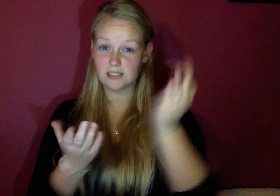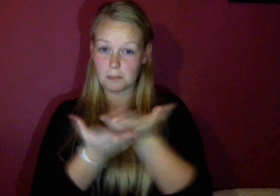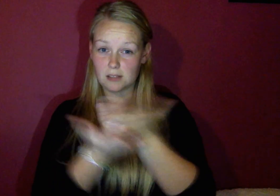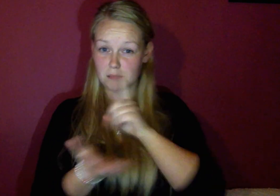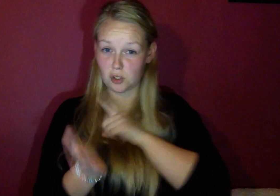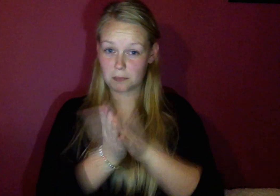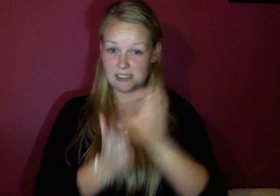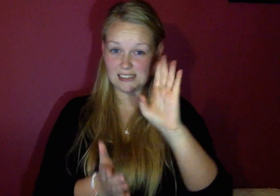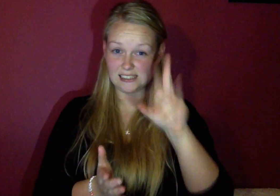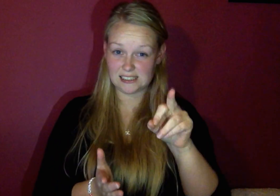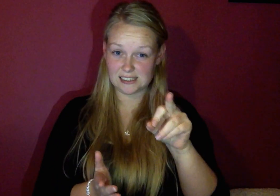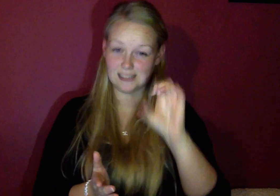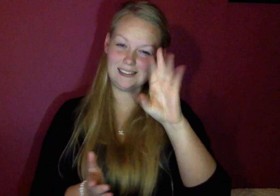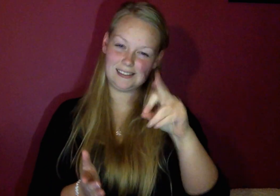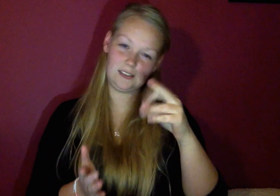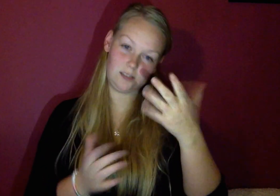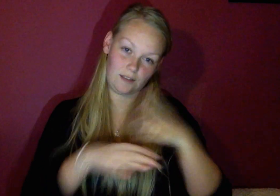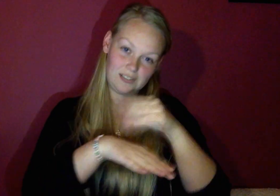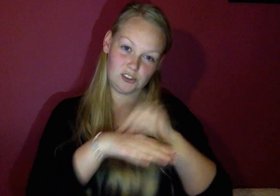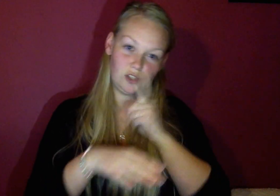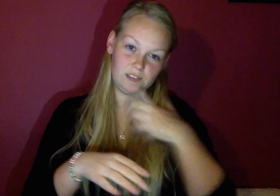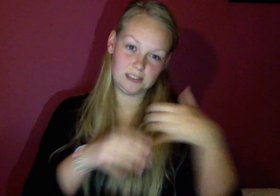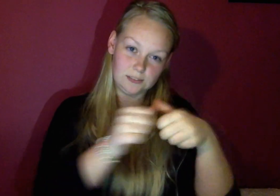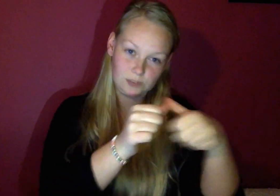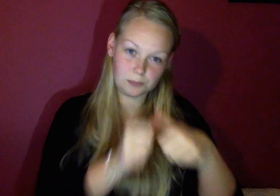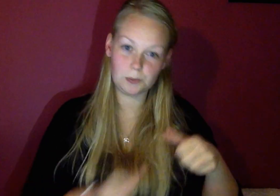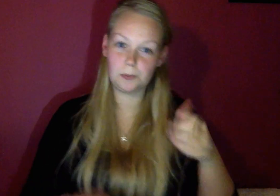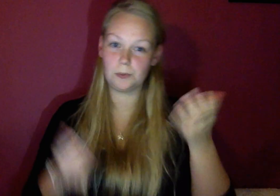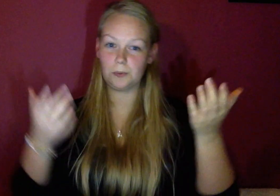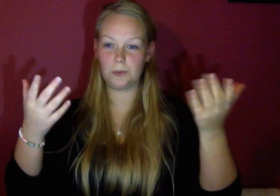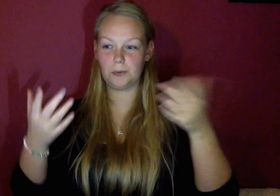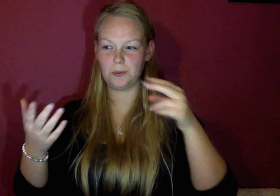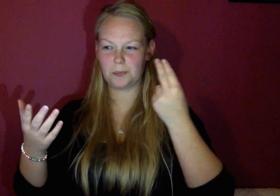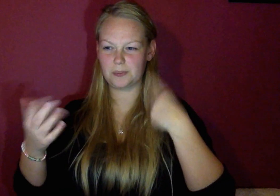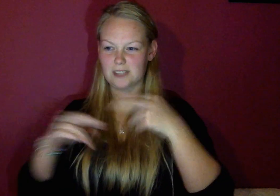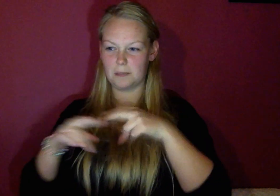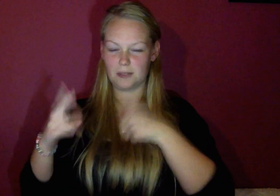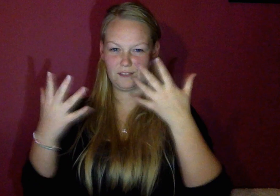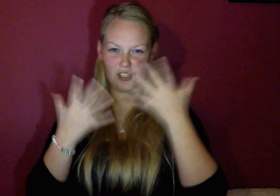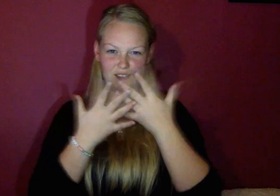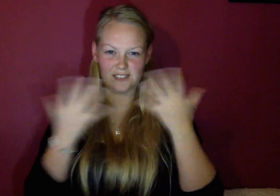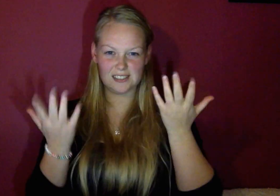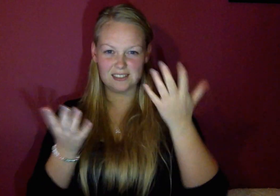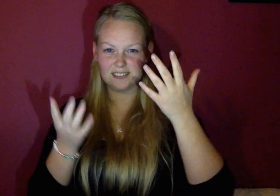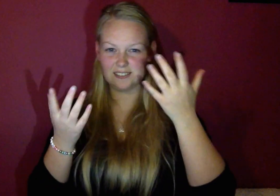HRF samarbetar med SDR (Sveriges Dövas Riksförbund). Känner mig rätt förvirrad nu.